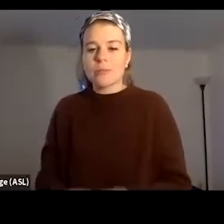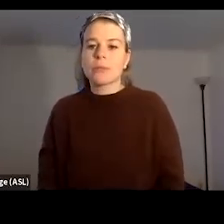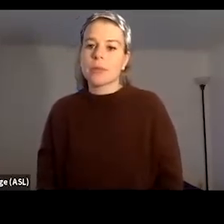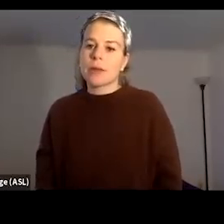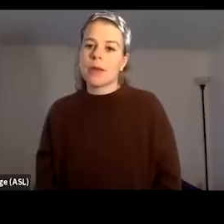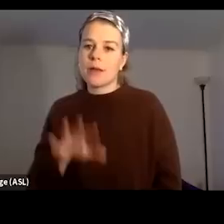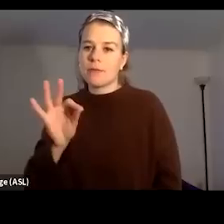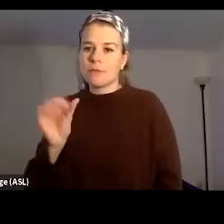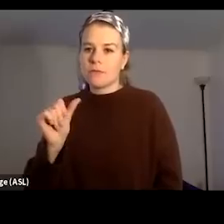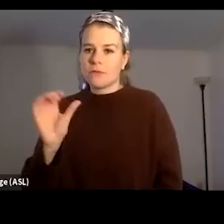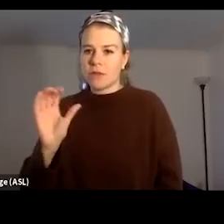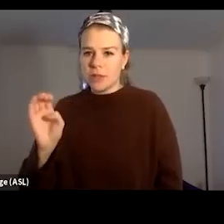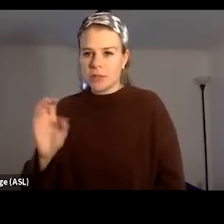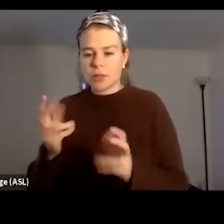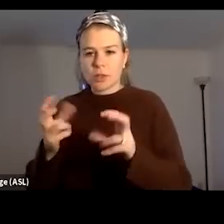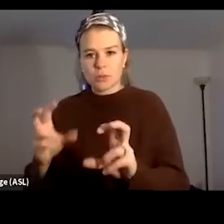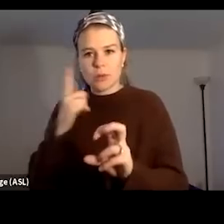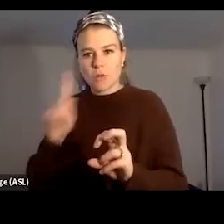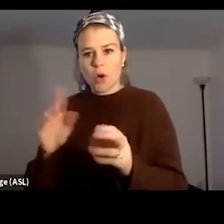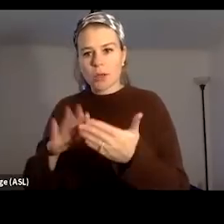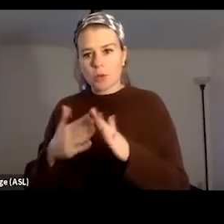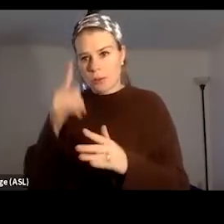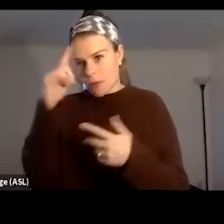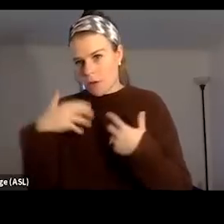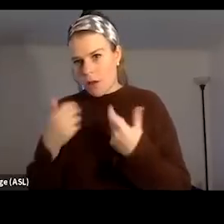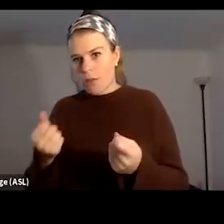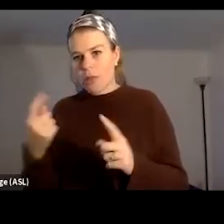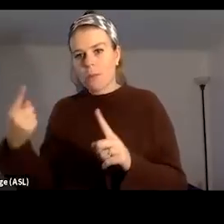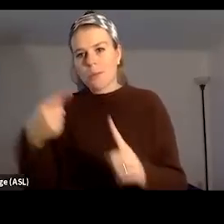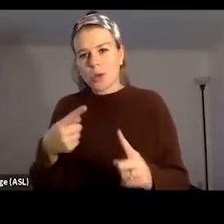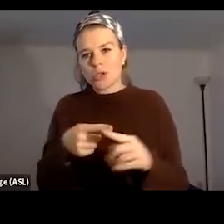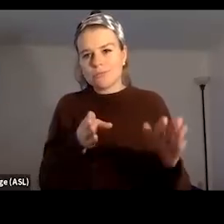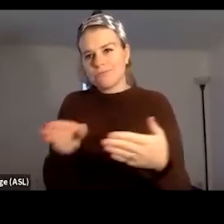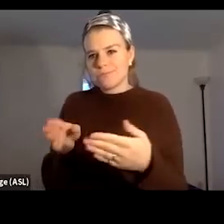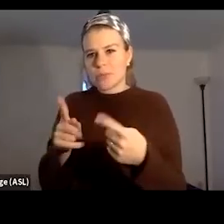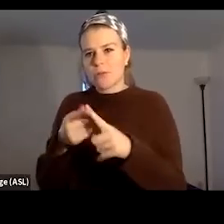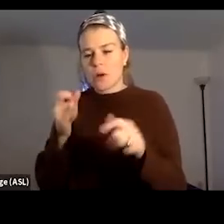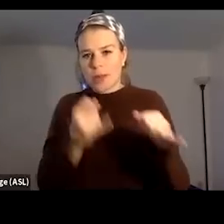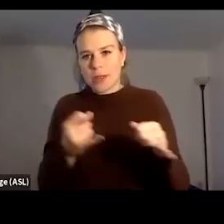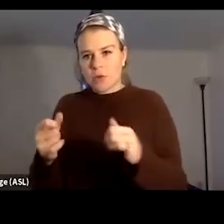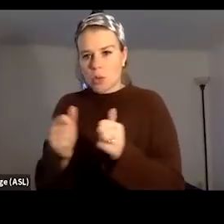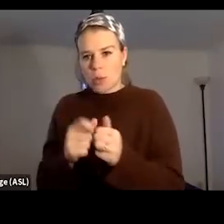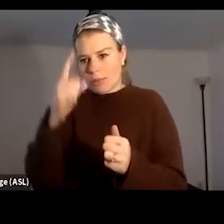al campo de la salud mental comunitaria es señalar un cambio del individuo con angustia mental